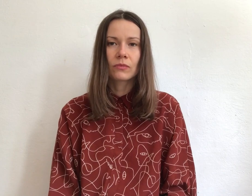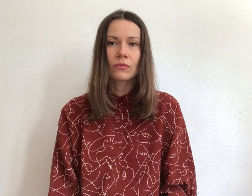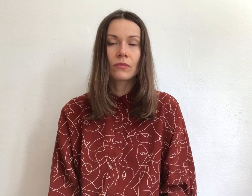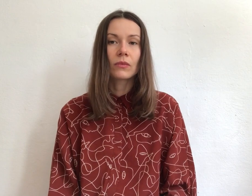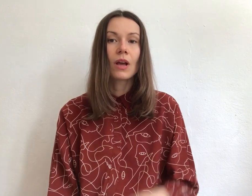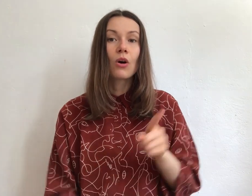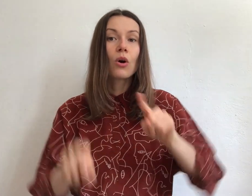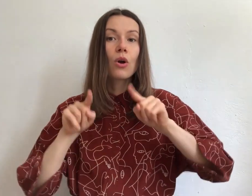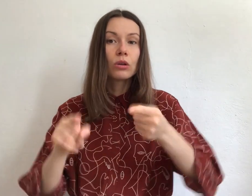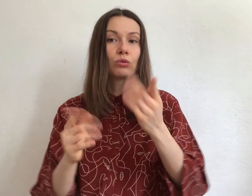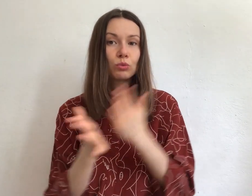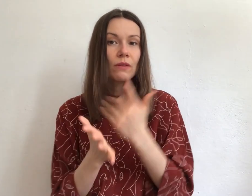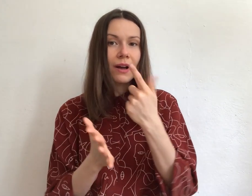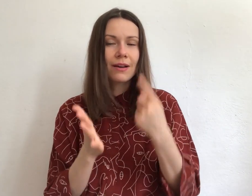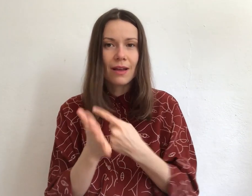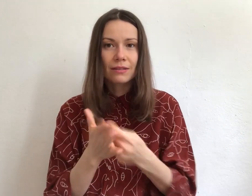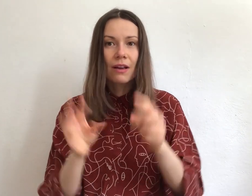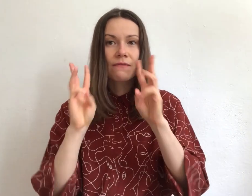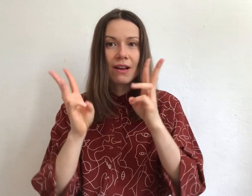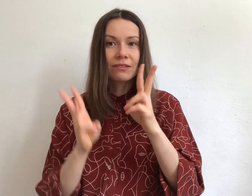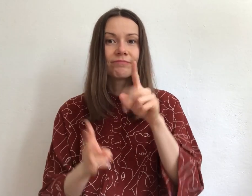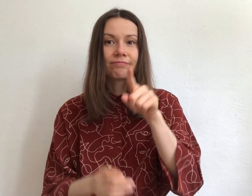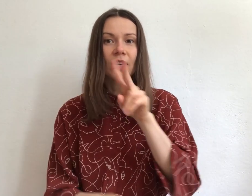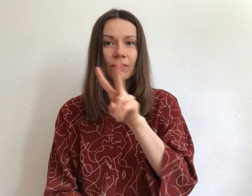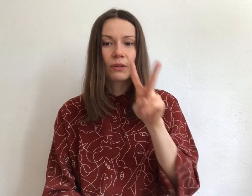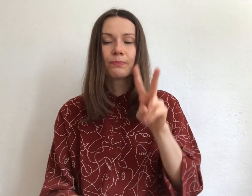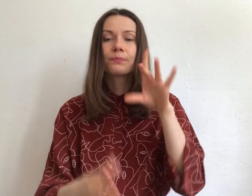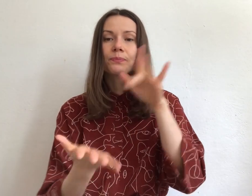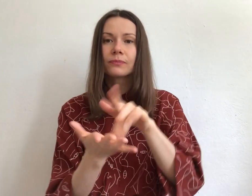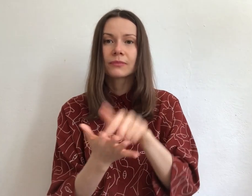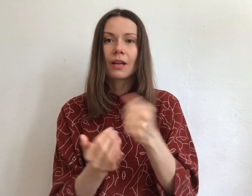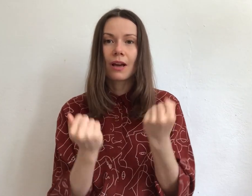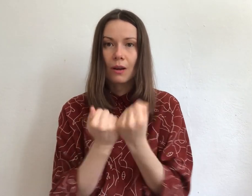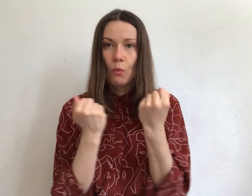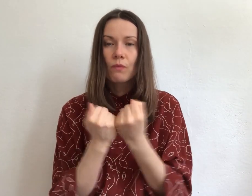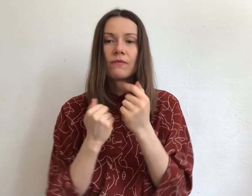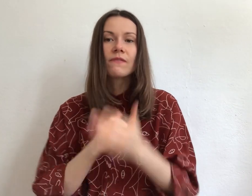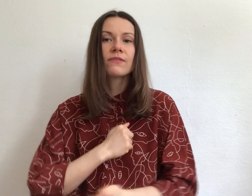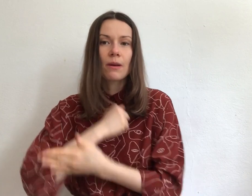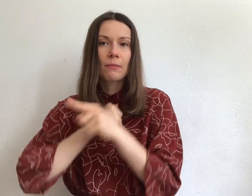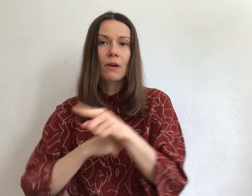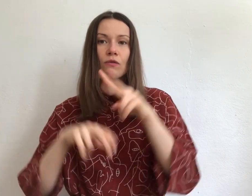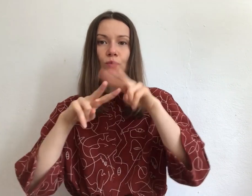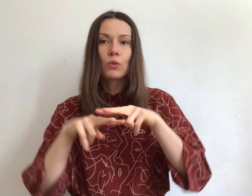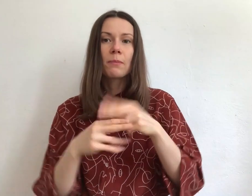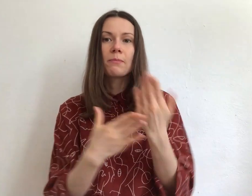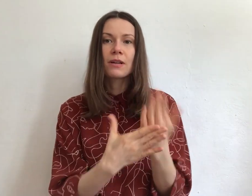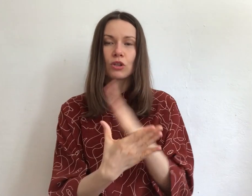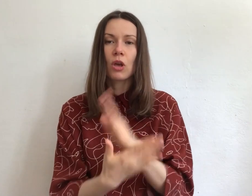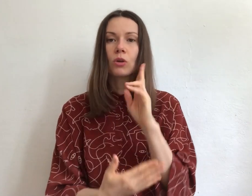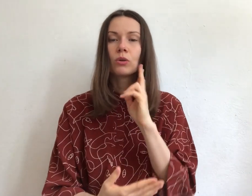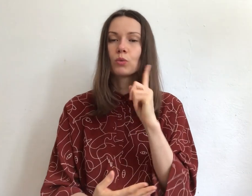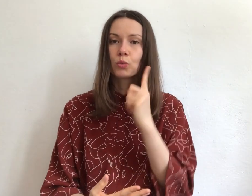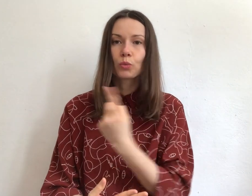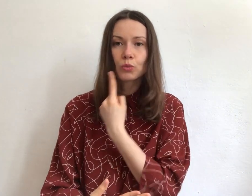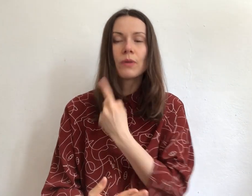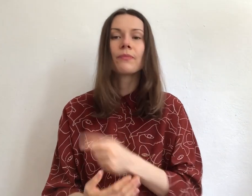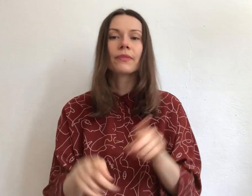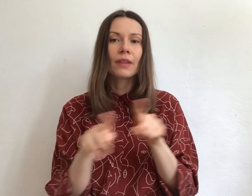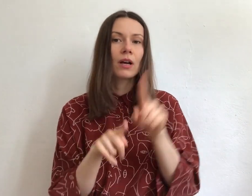Organizowała dwa razy warsztaty VV w Krakowie z wsparciem Fundacji „Między Uszami”